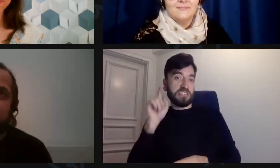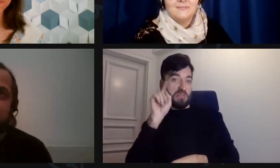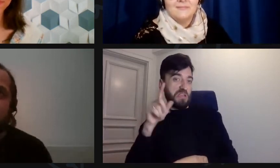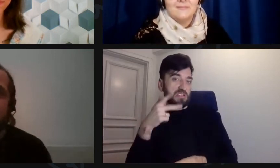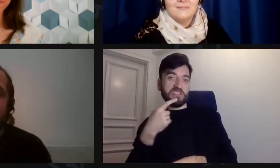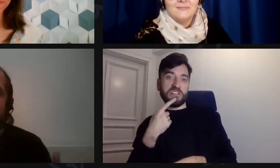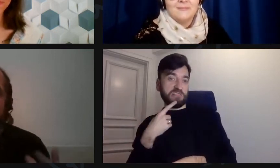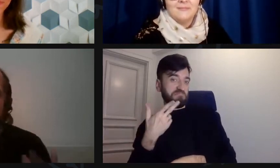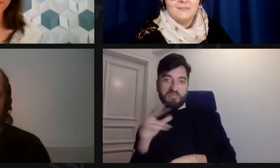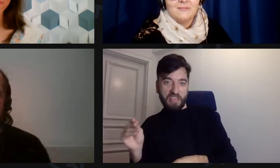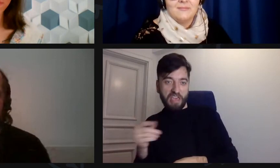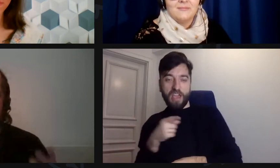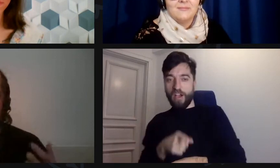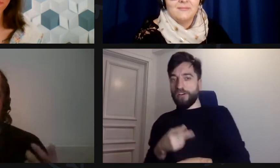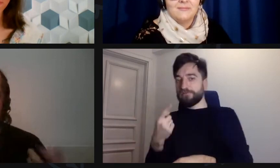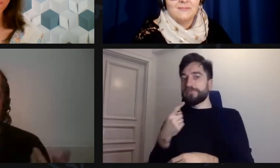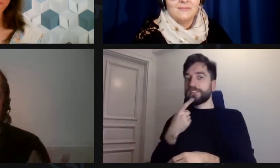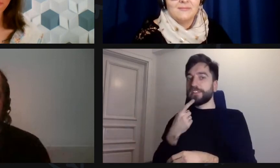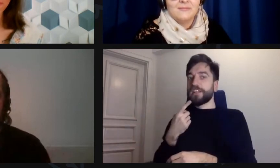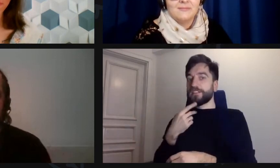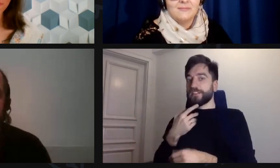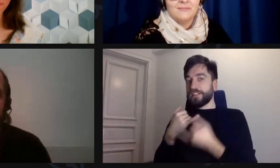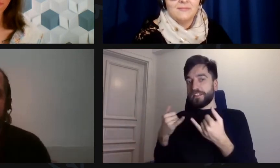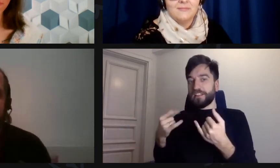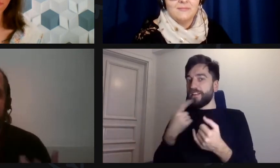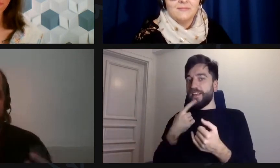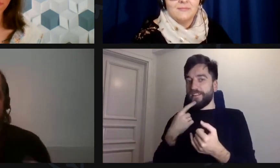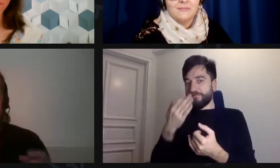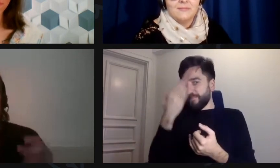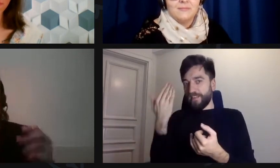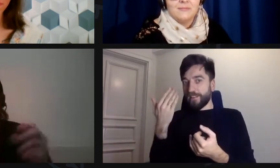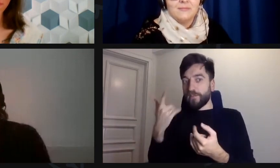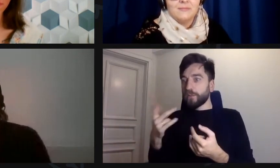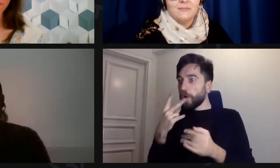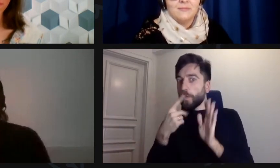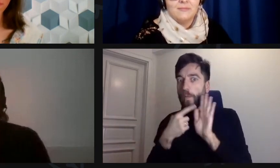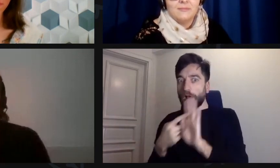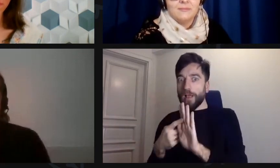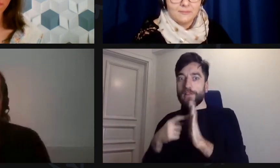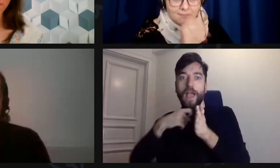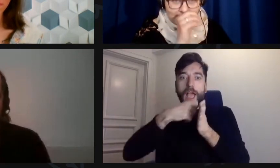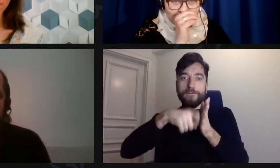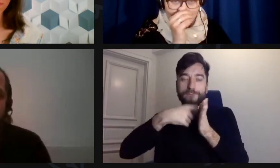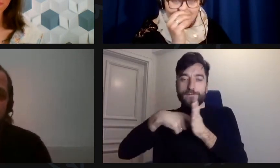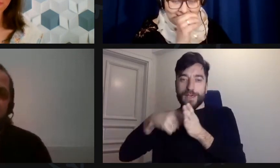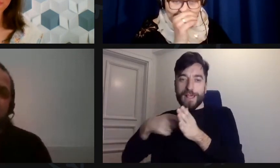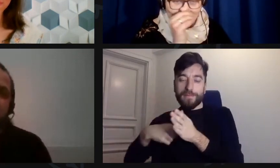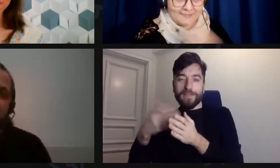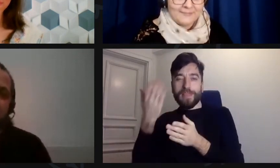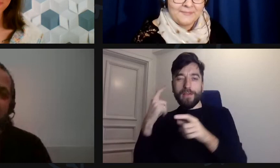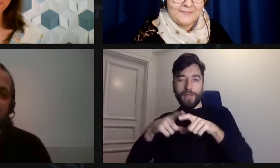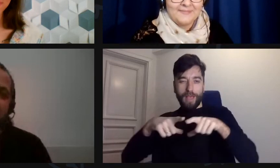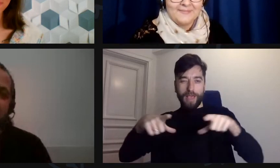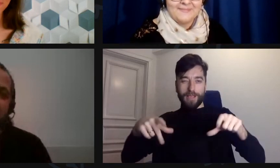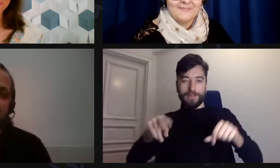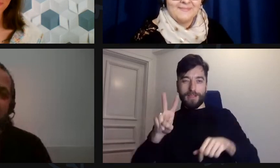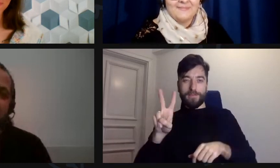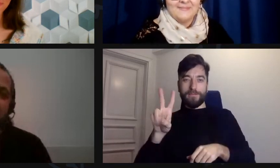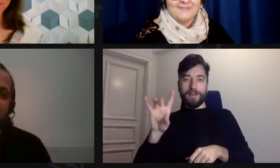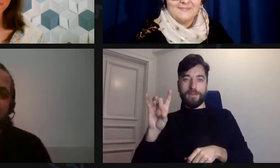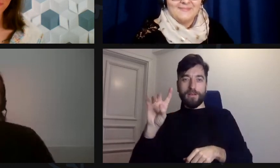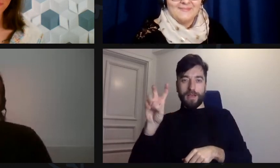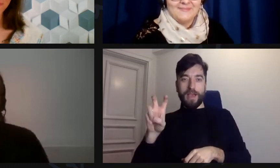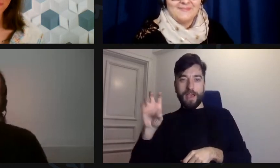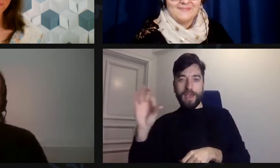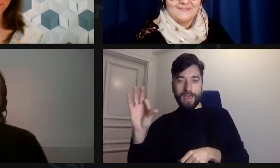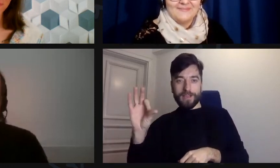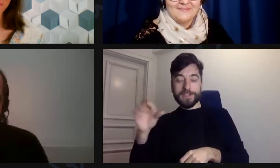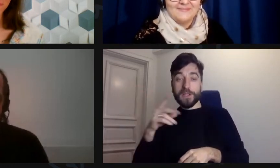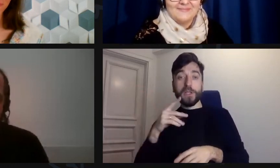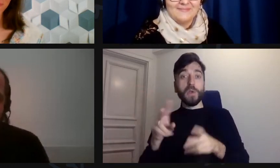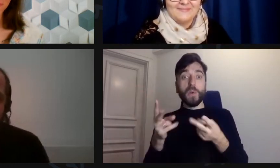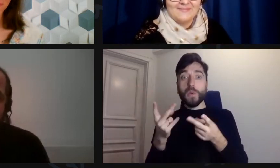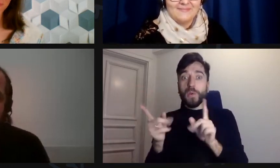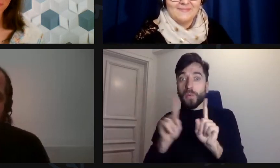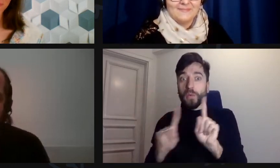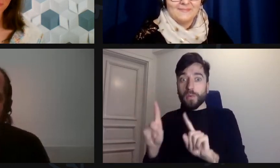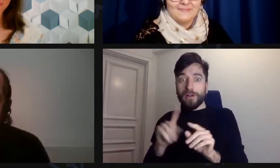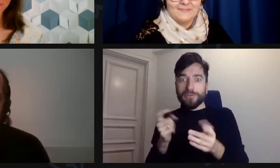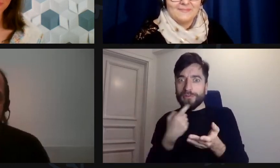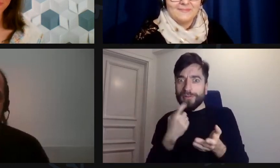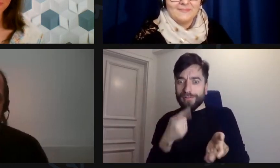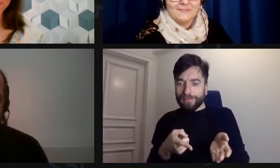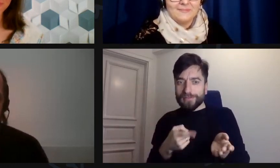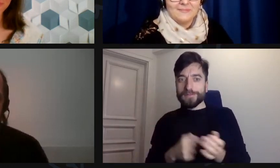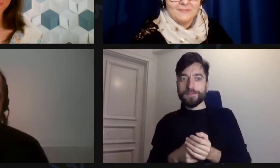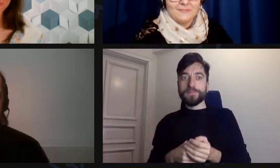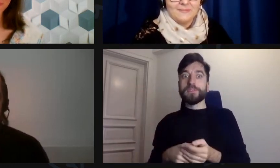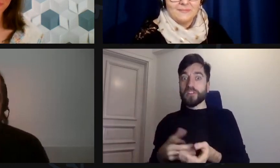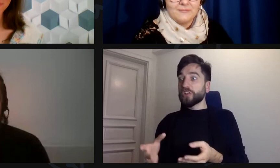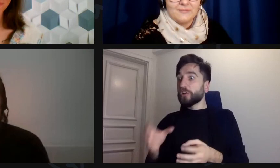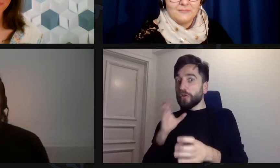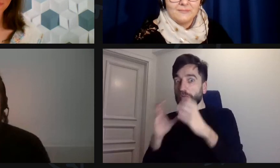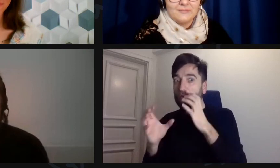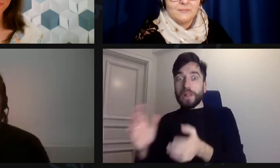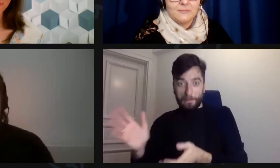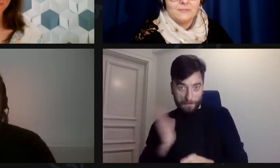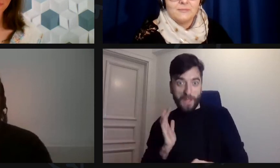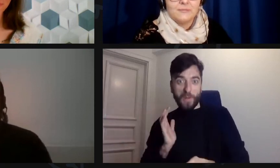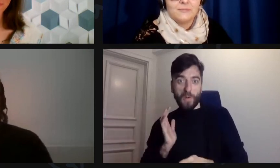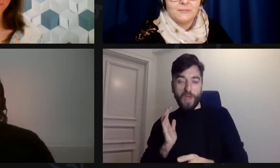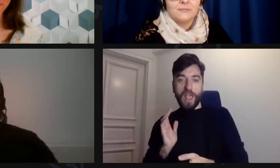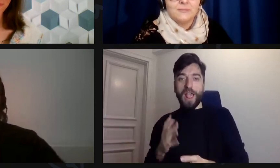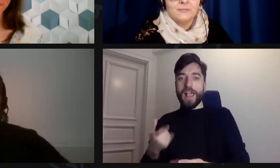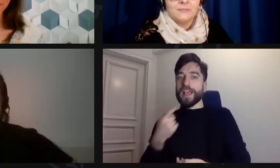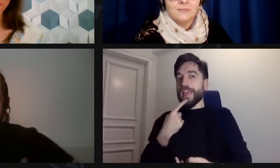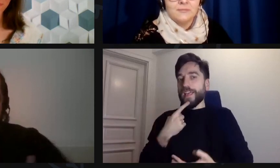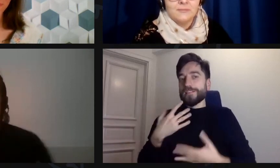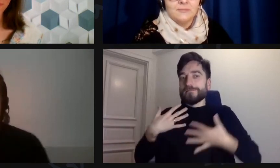On wtedy pokazywał im filmy na kasetach VHS, żeby im wytłumaczyć, rozmawiali językiem ciała, pokazywaniem,